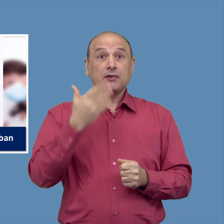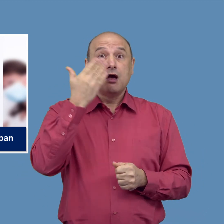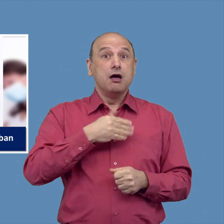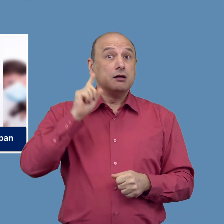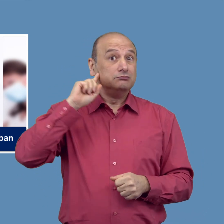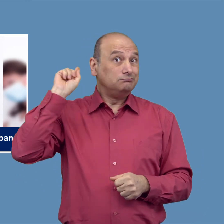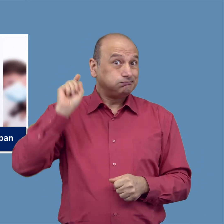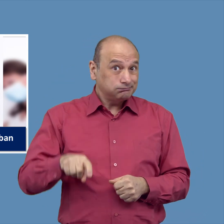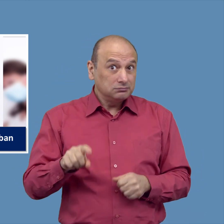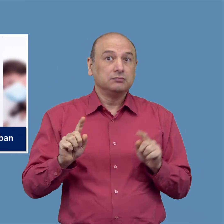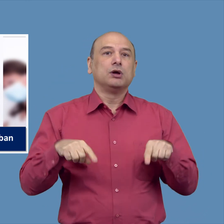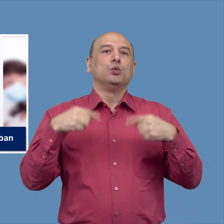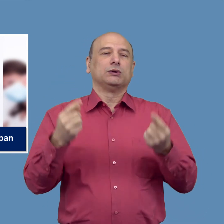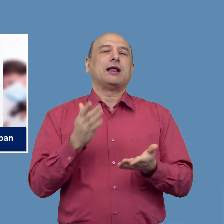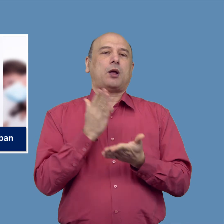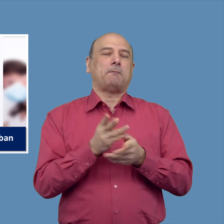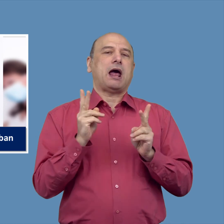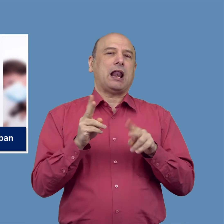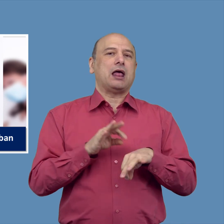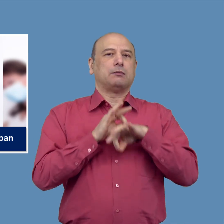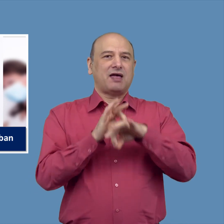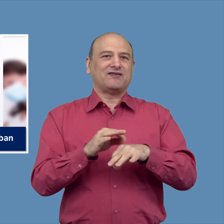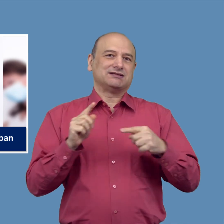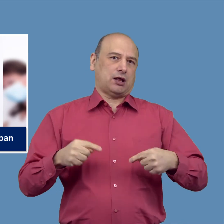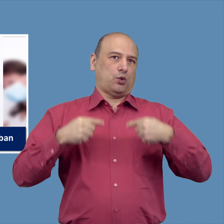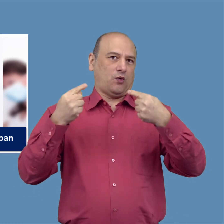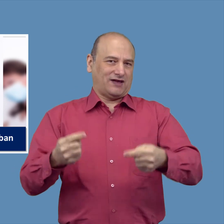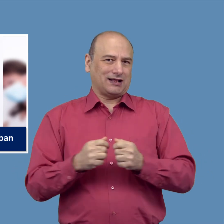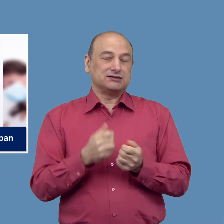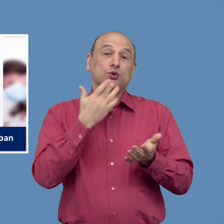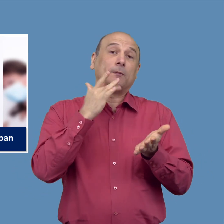Csak ezt követően válik az oltási kötelezettség kikényszeríthetővé,